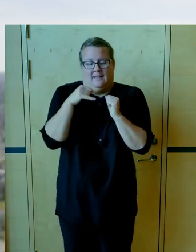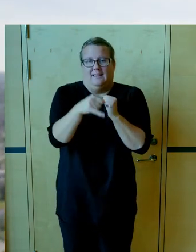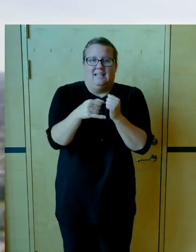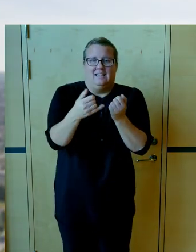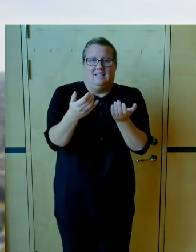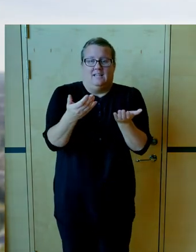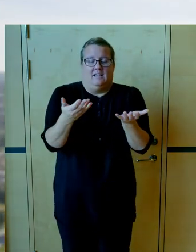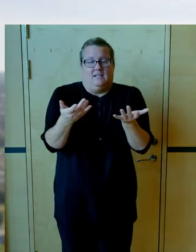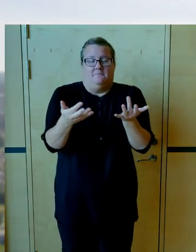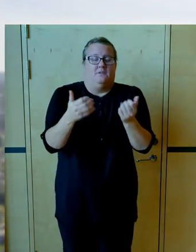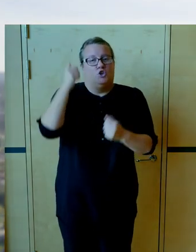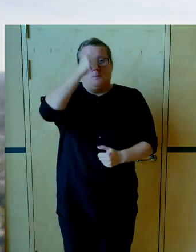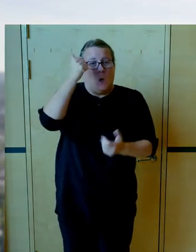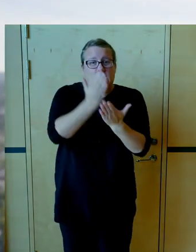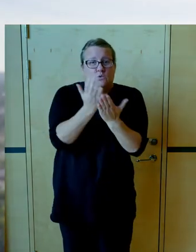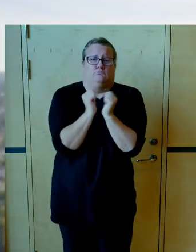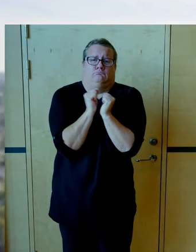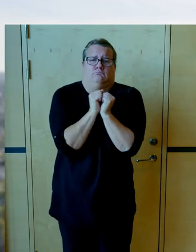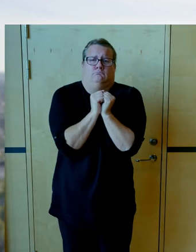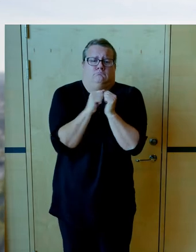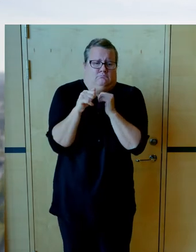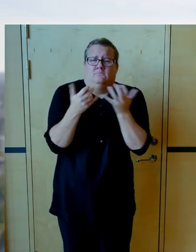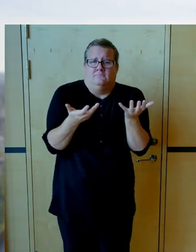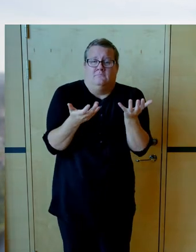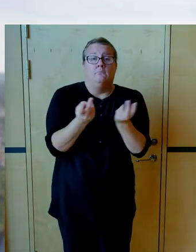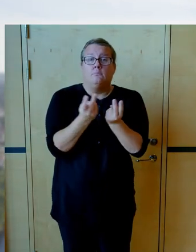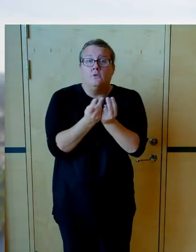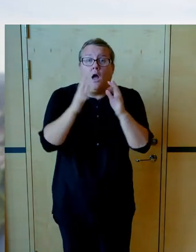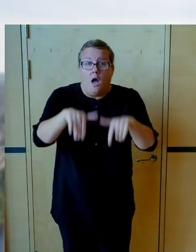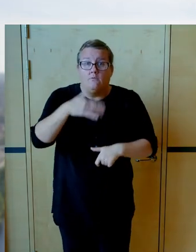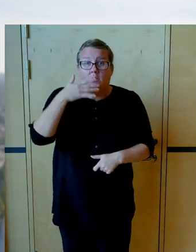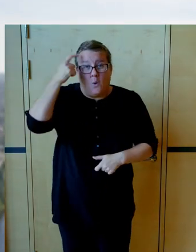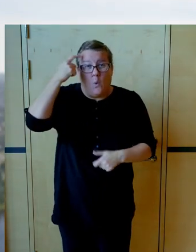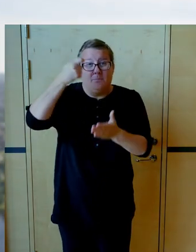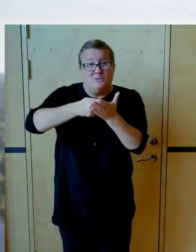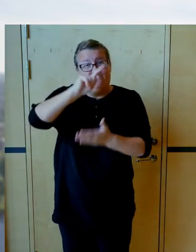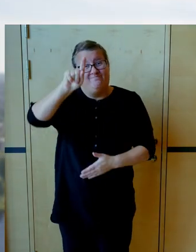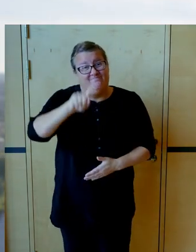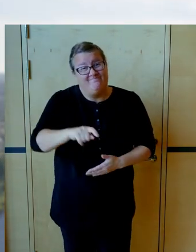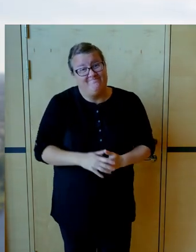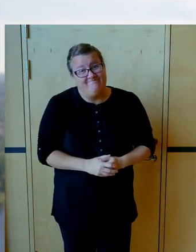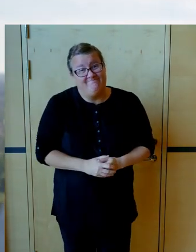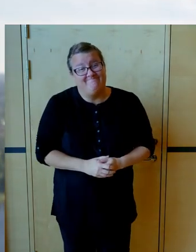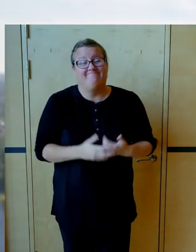Sätt på gymnasieskolorna är det kloka beslut Så det är så man måste tänka Tänk Före